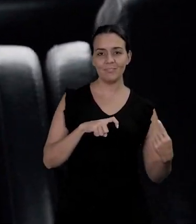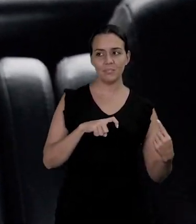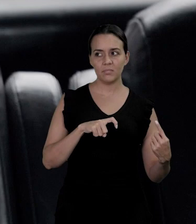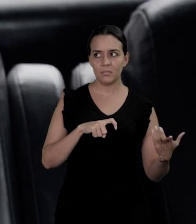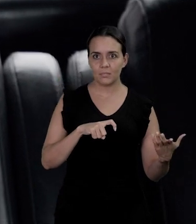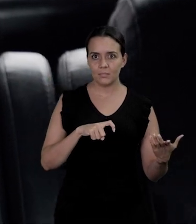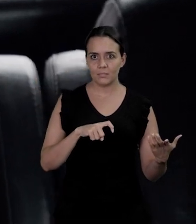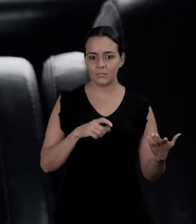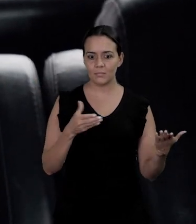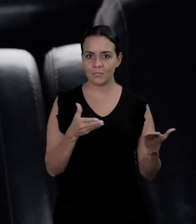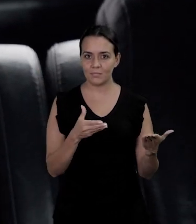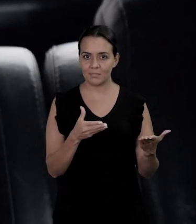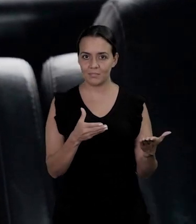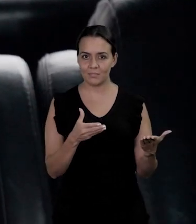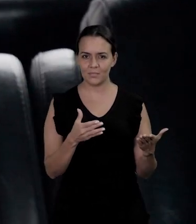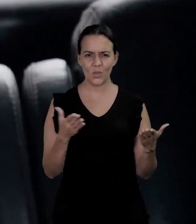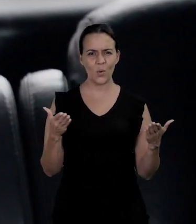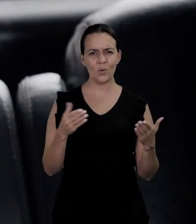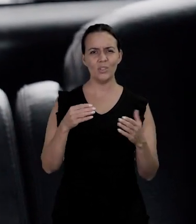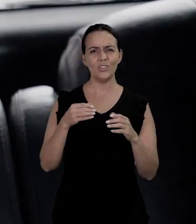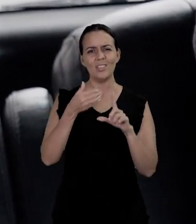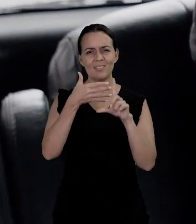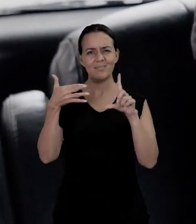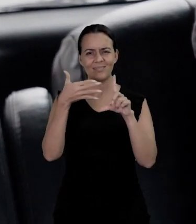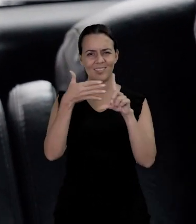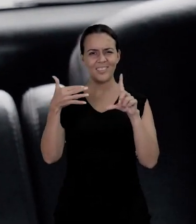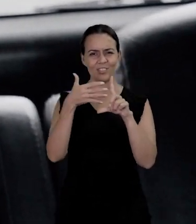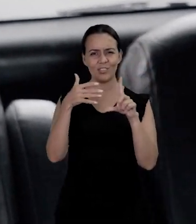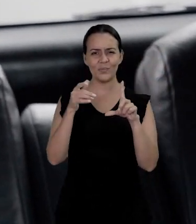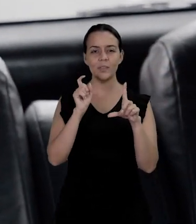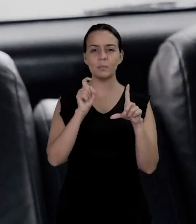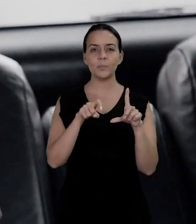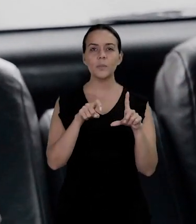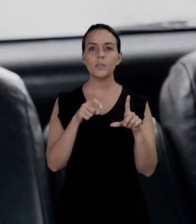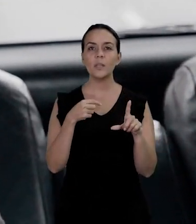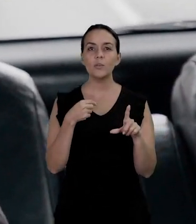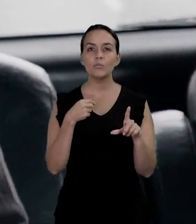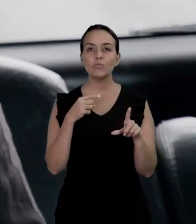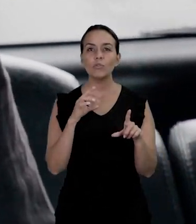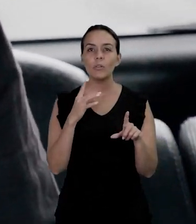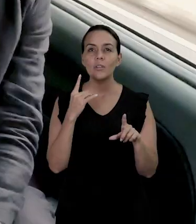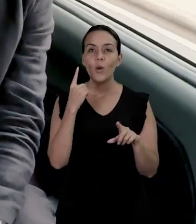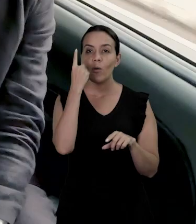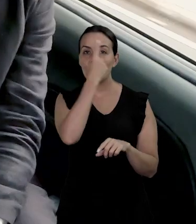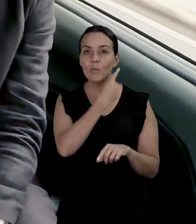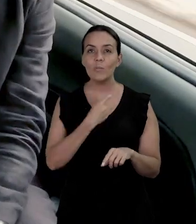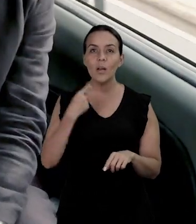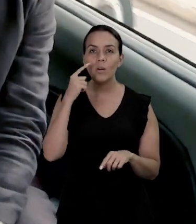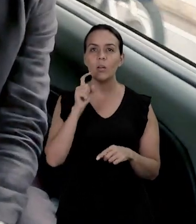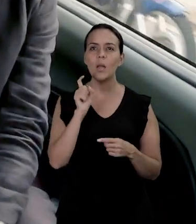Você se dedicava. Hoje em dia, eu entro na Netflix, e eu passo uma hora só olhando, olhando, olhando